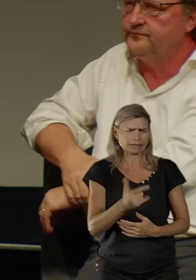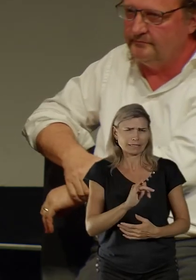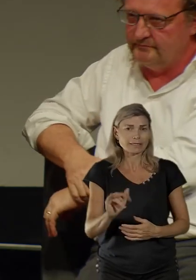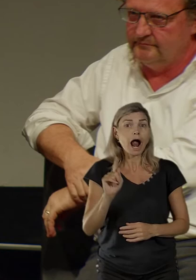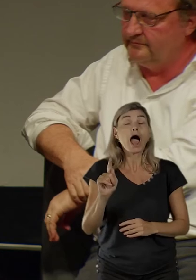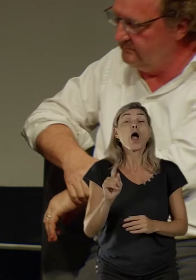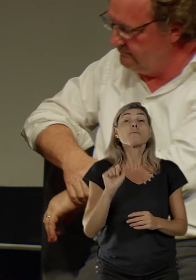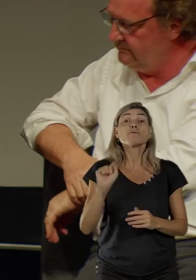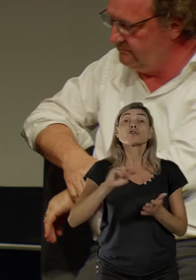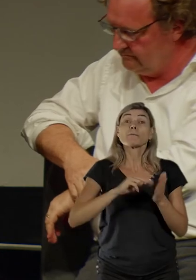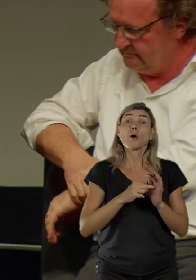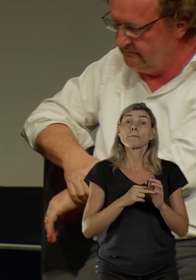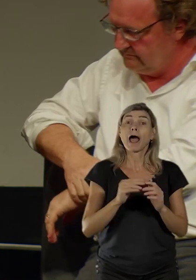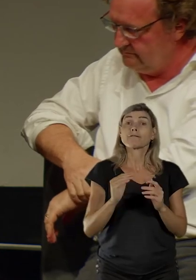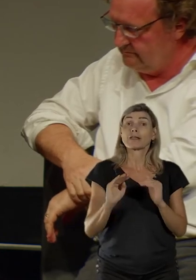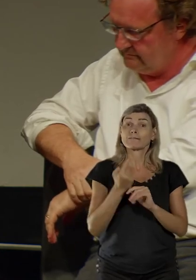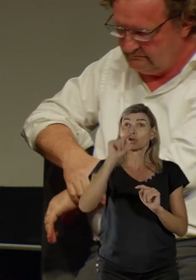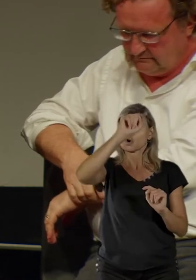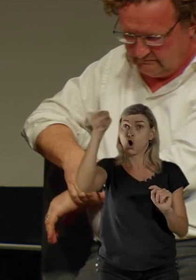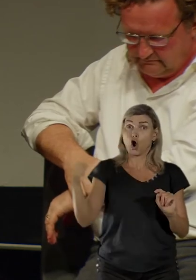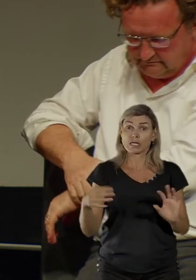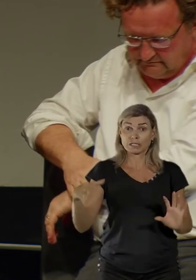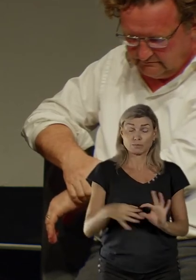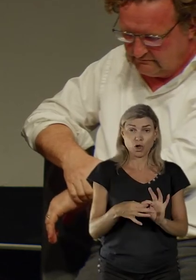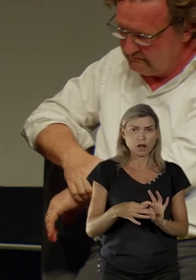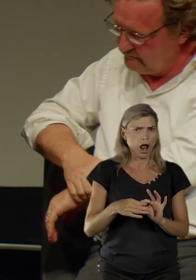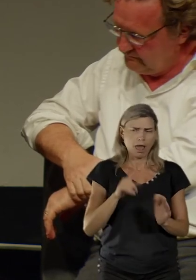větve už stávajících linek. A nepovedlo se to. A znovu prostě se ukázalo,